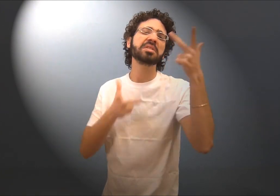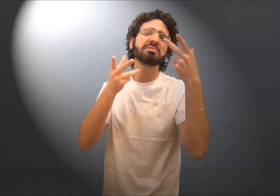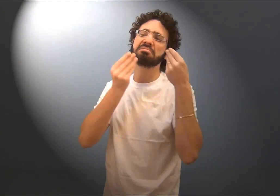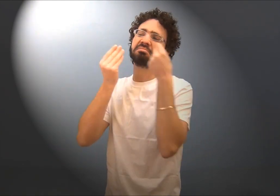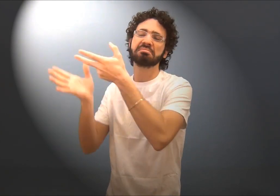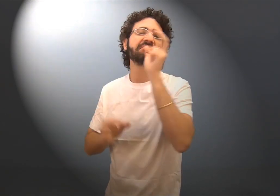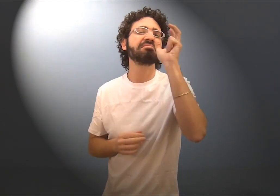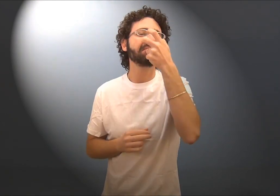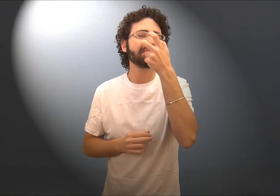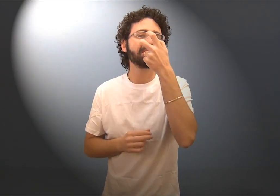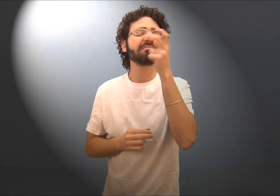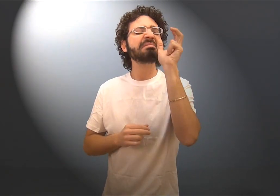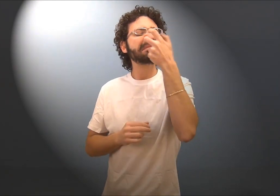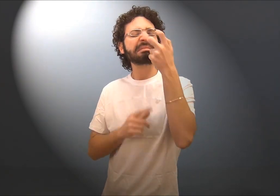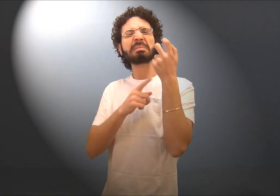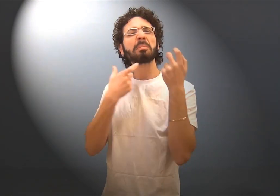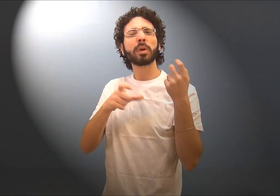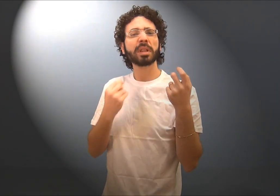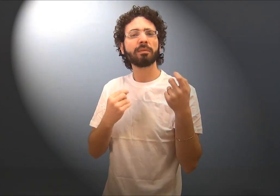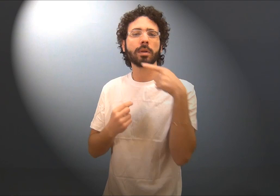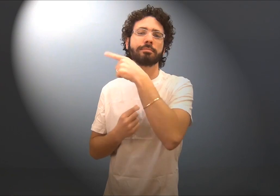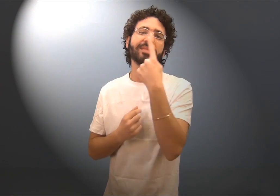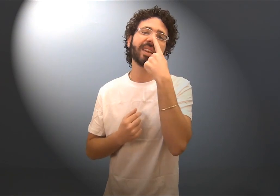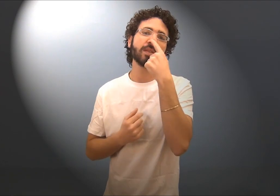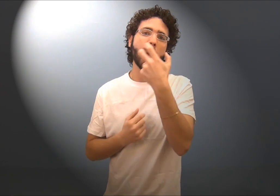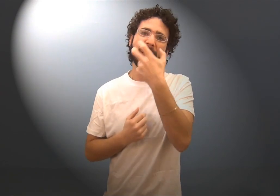se non che tutti lo chiamavano maestro Ciliegia, per via della punta del suo naso,